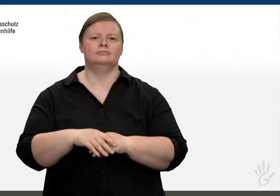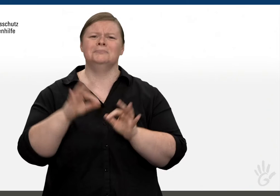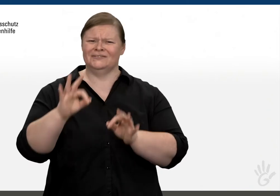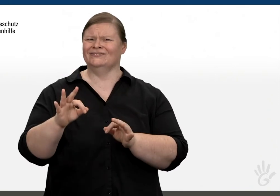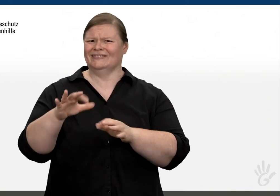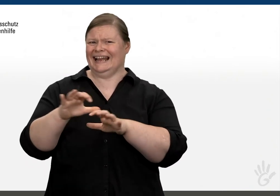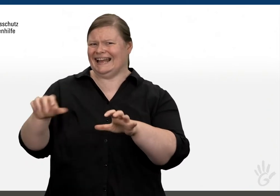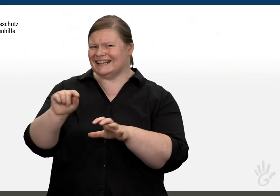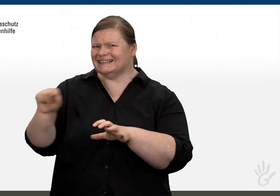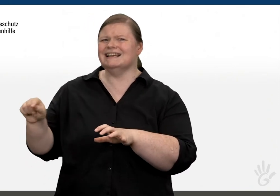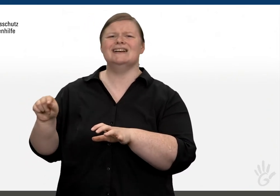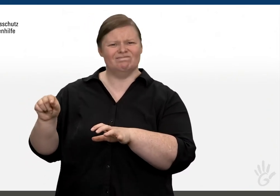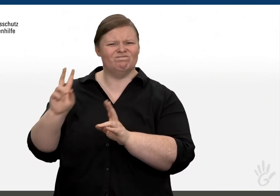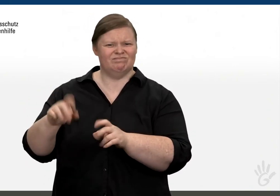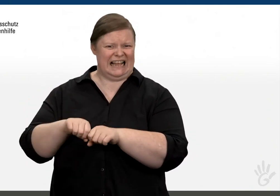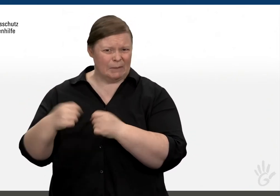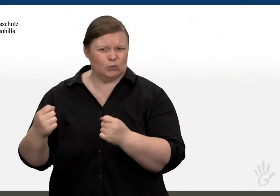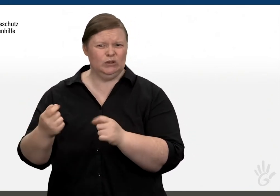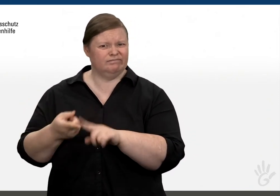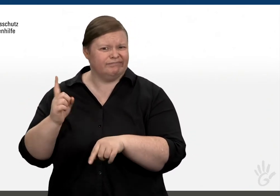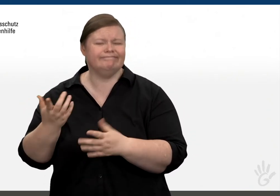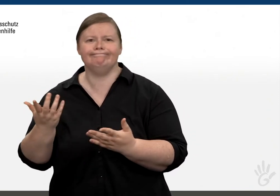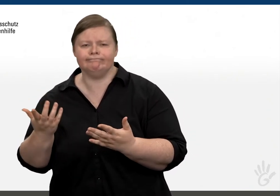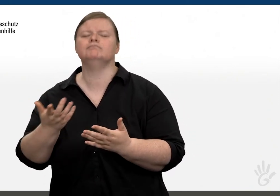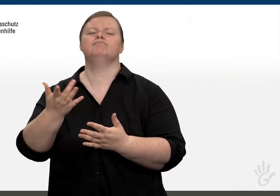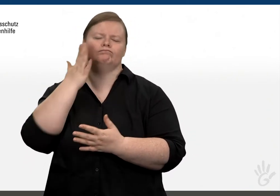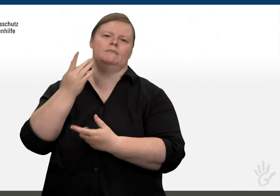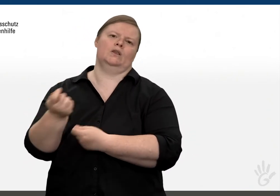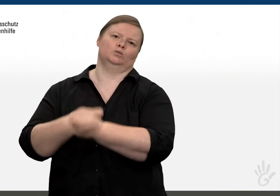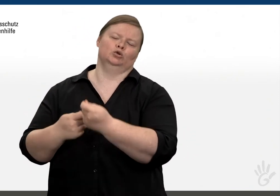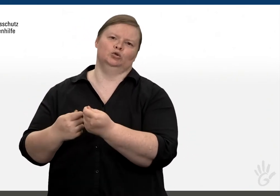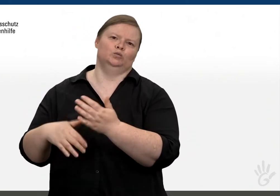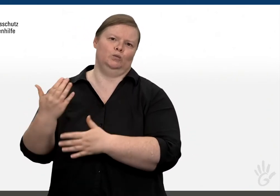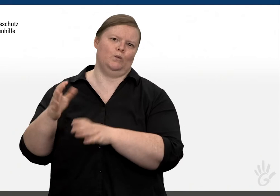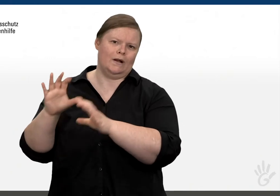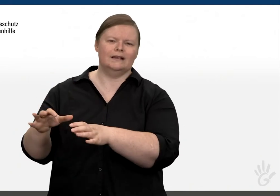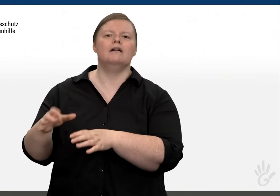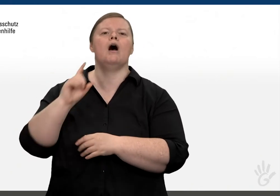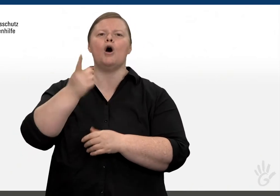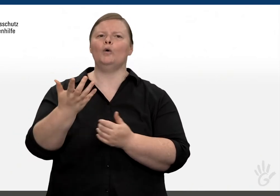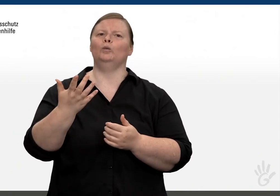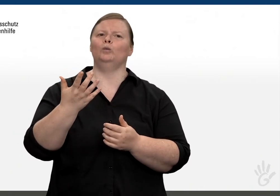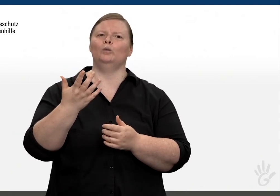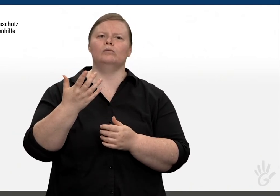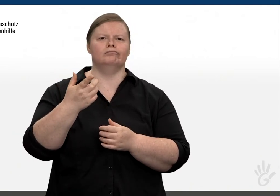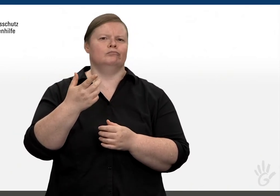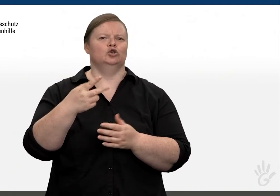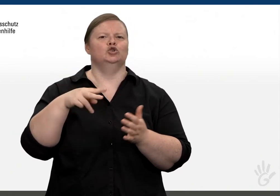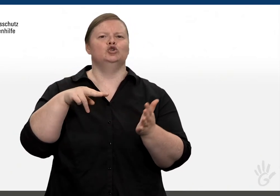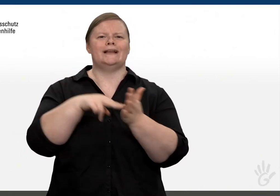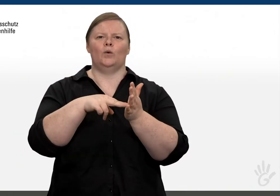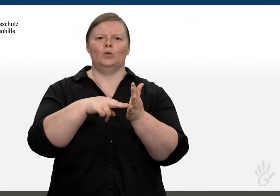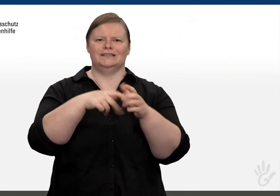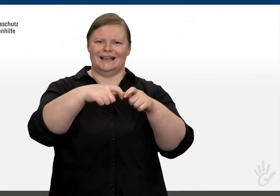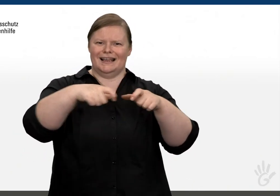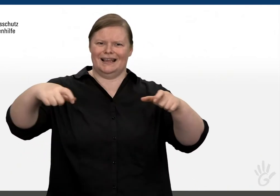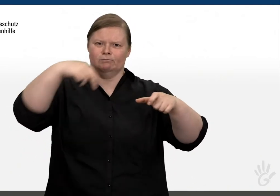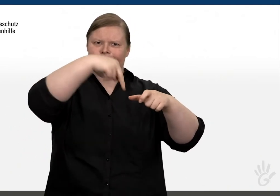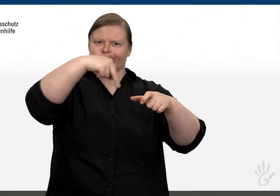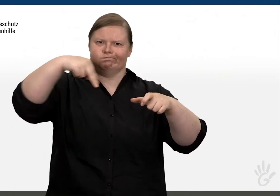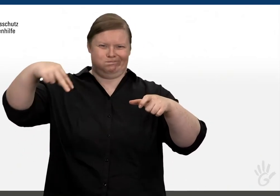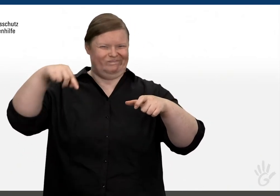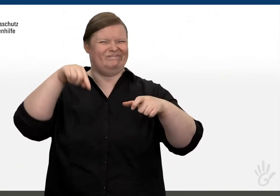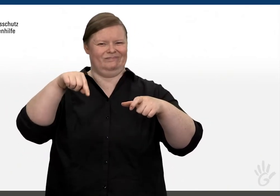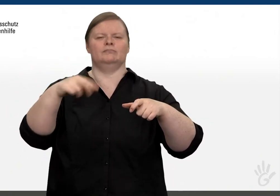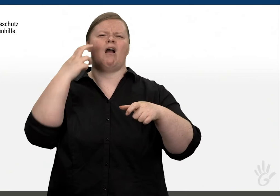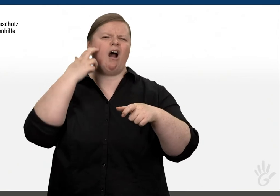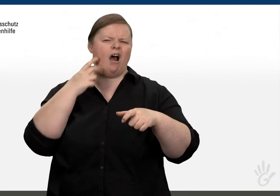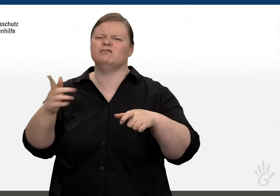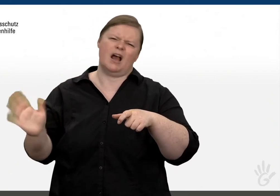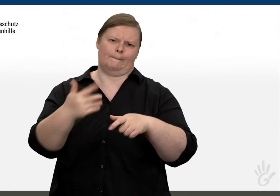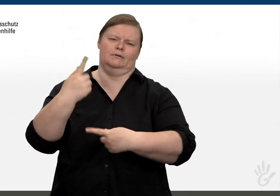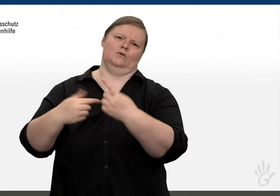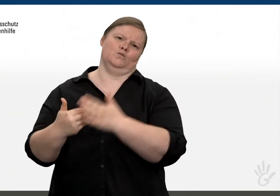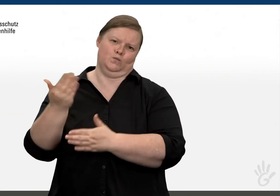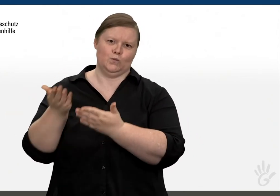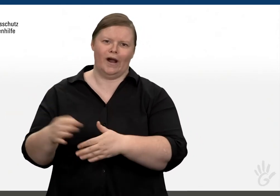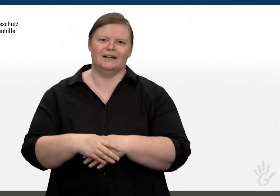Tauschen Sie defekte Geräte und alte Steckdosenleisten aus.